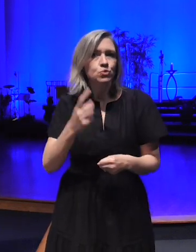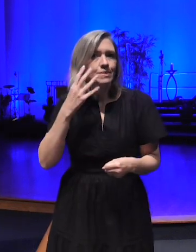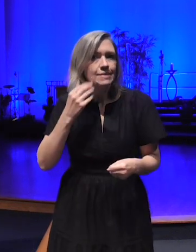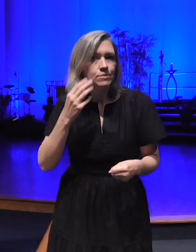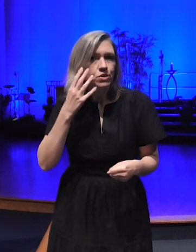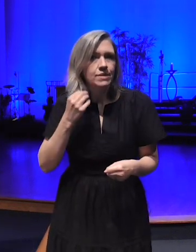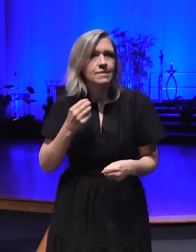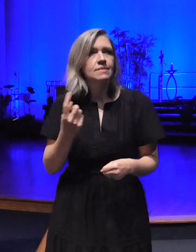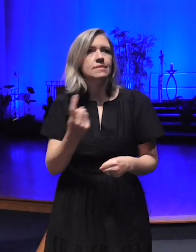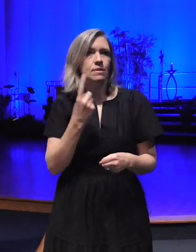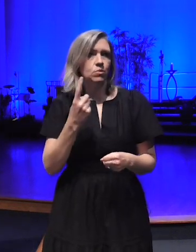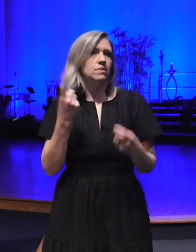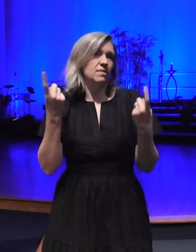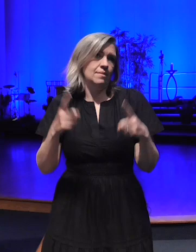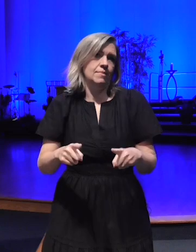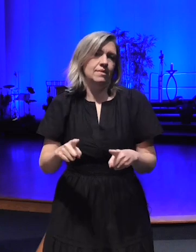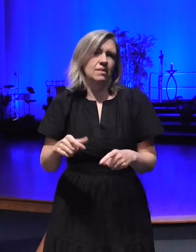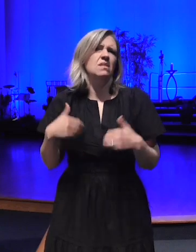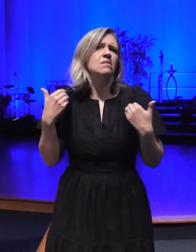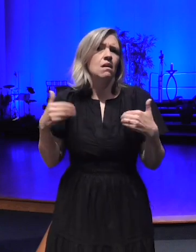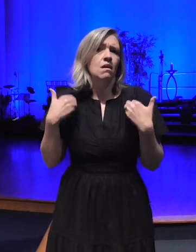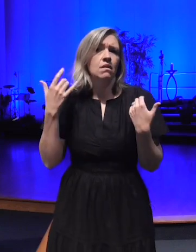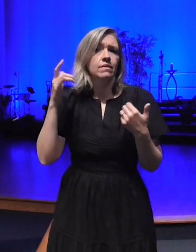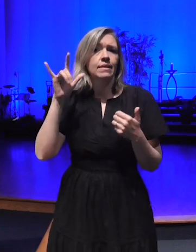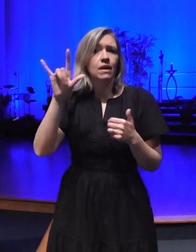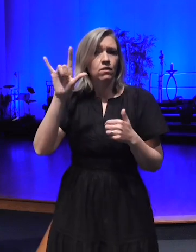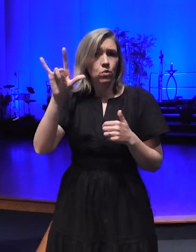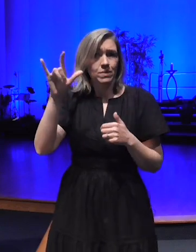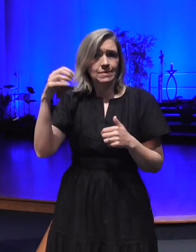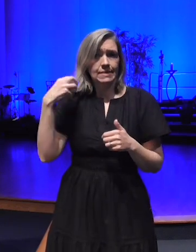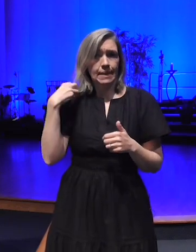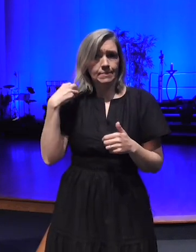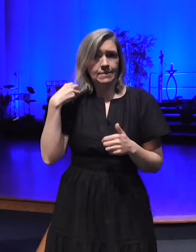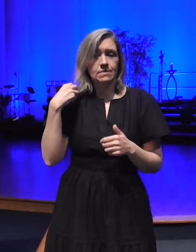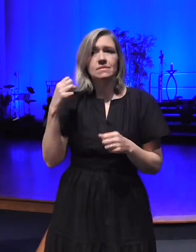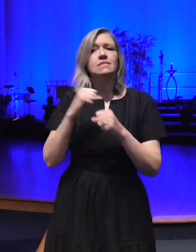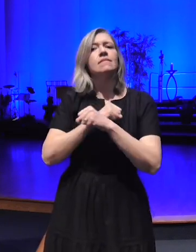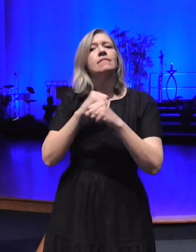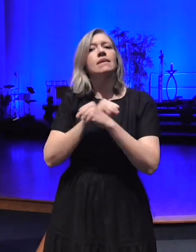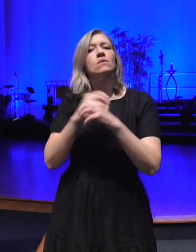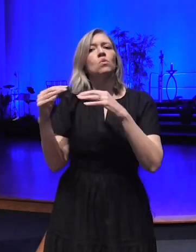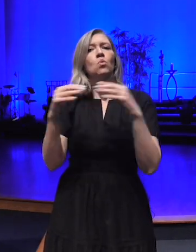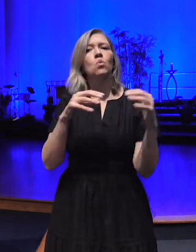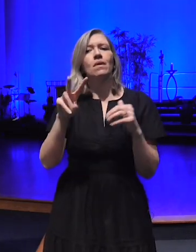realmente me conmueve, un joven capitán de la Fuerza Aérea que luchaba en Vietnam saltó de un helicóptero